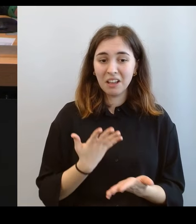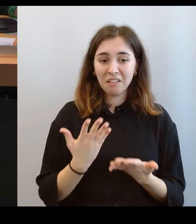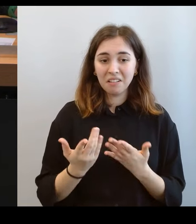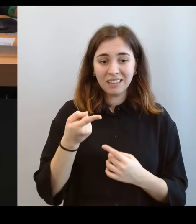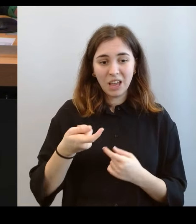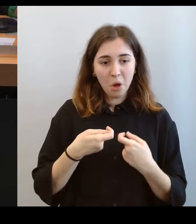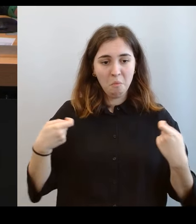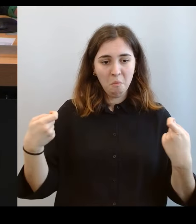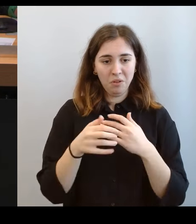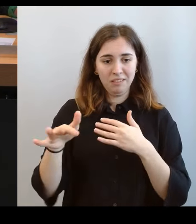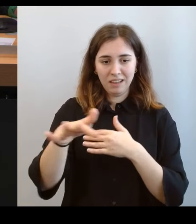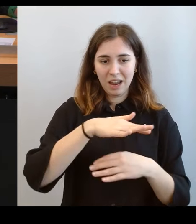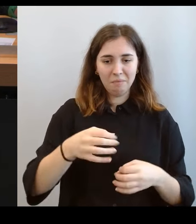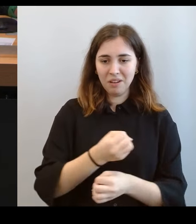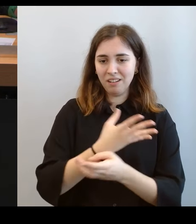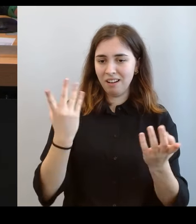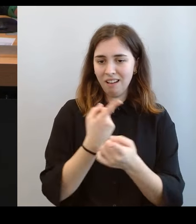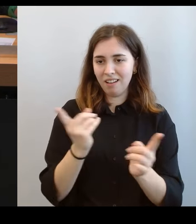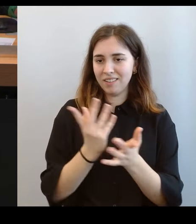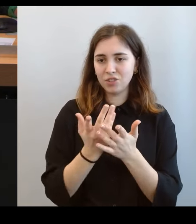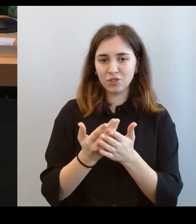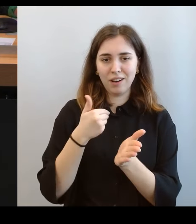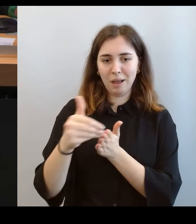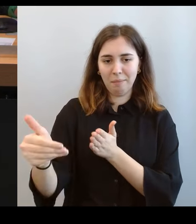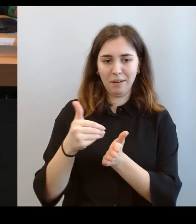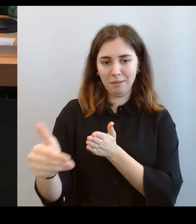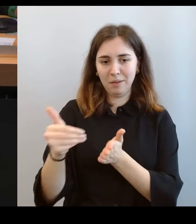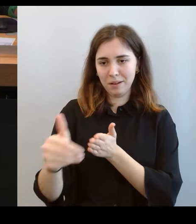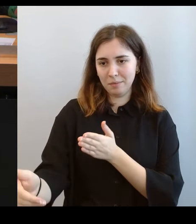Unterstützung erhalten werden. Vielen Dank! (Beifall)